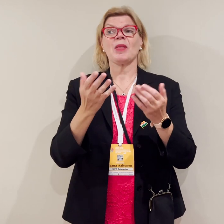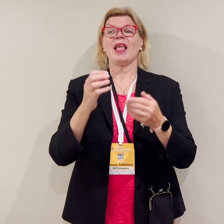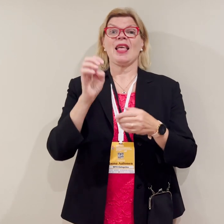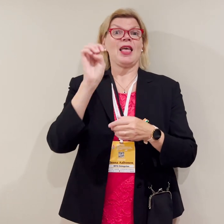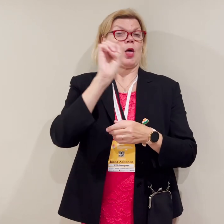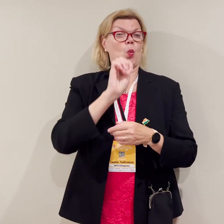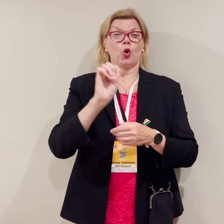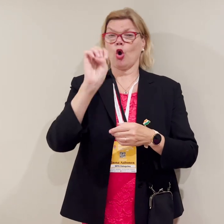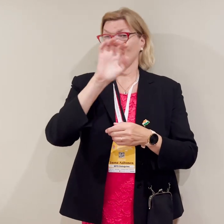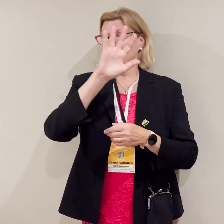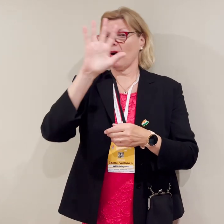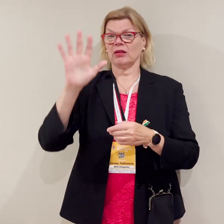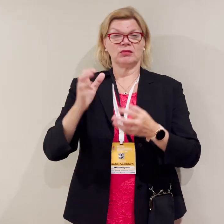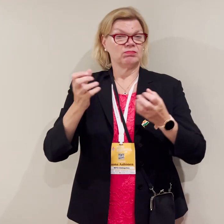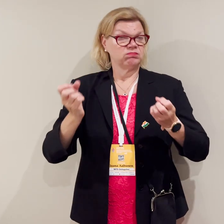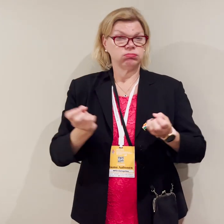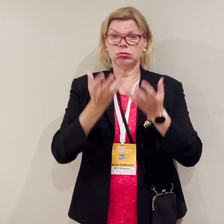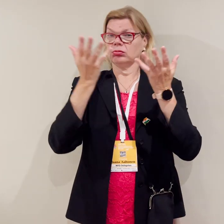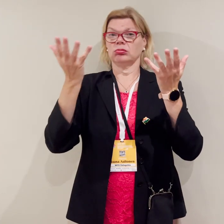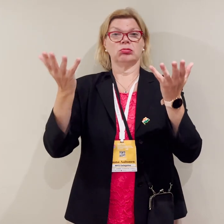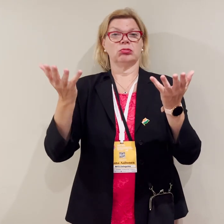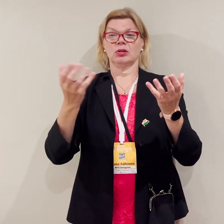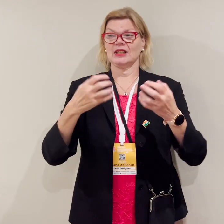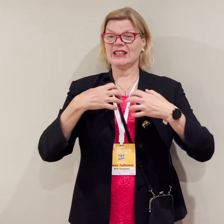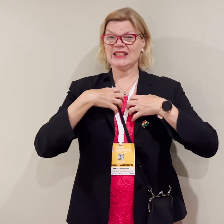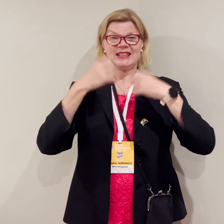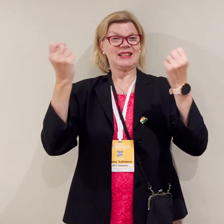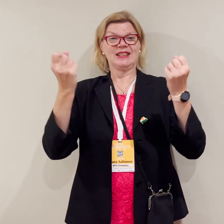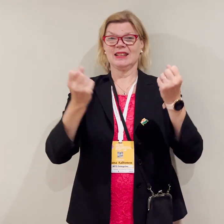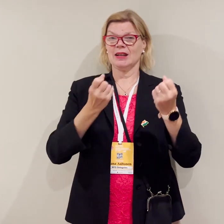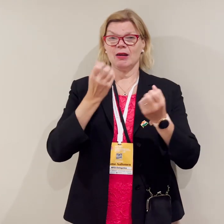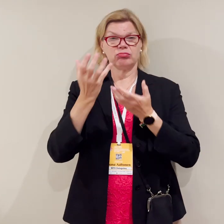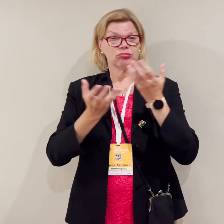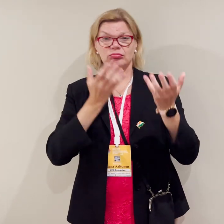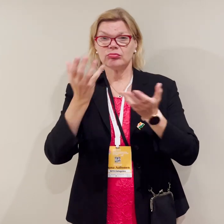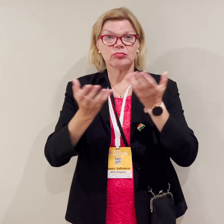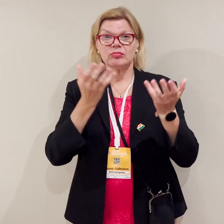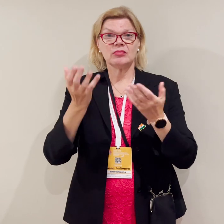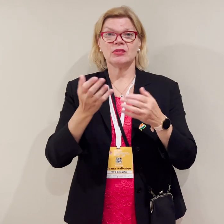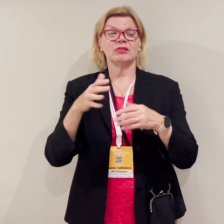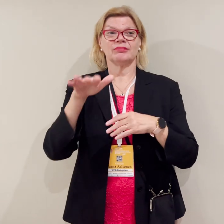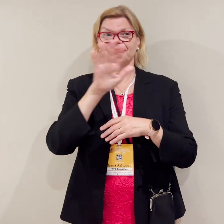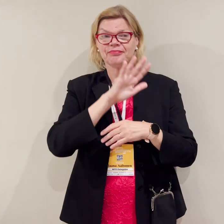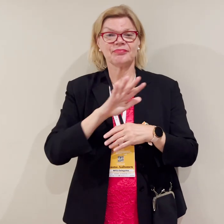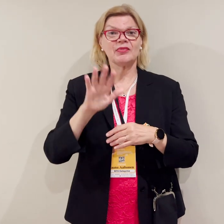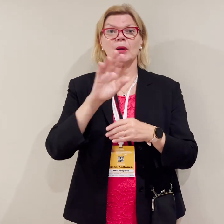Tämä herätti eurooppalaisissa voimakkaita, vihaisiakin tunteita.